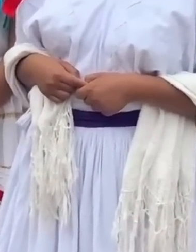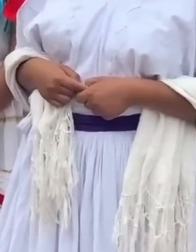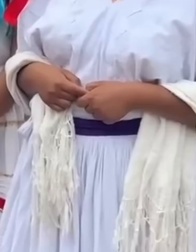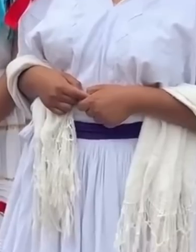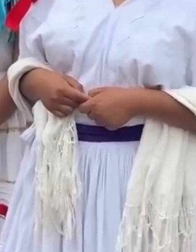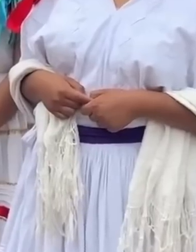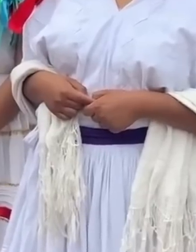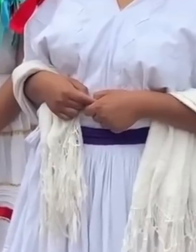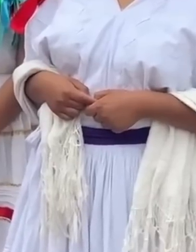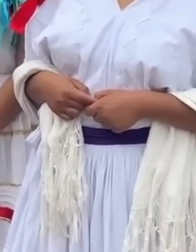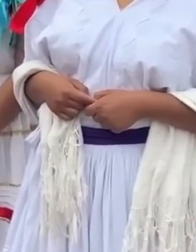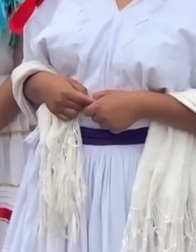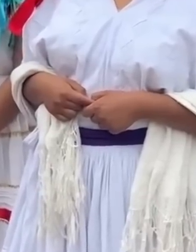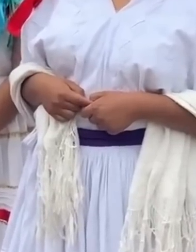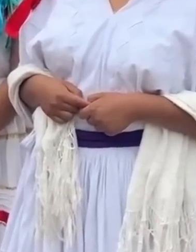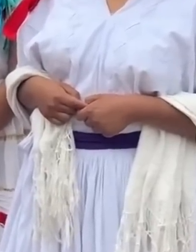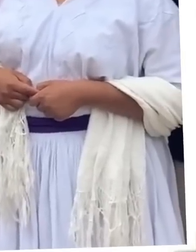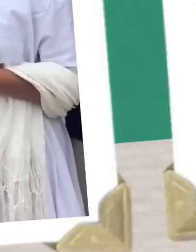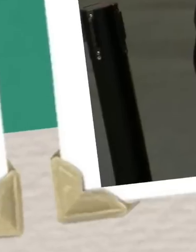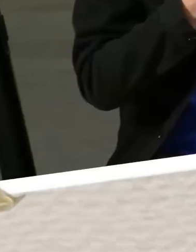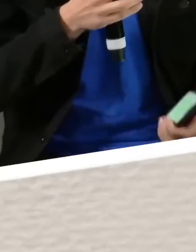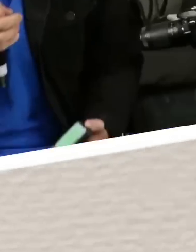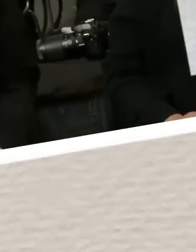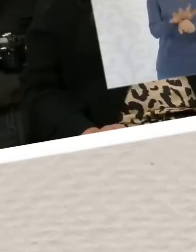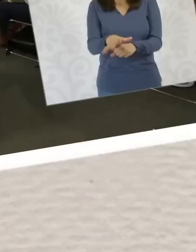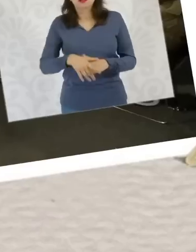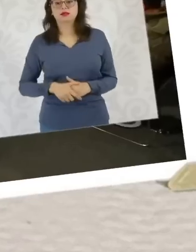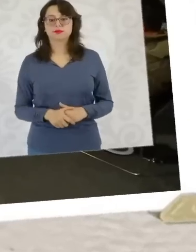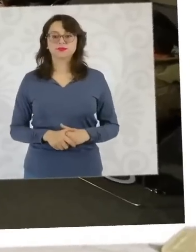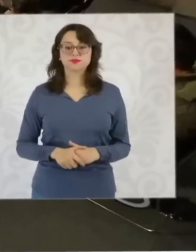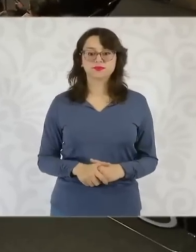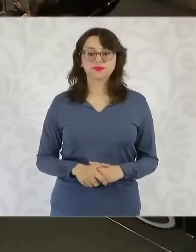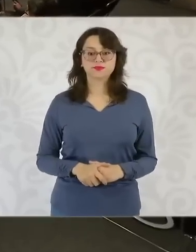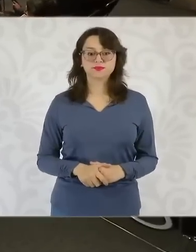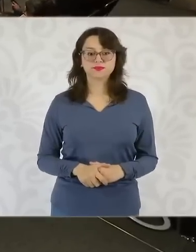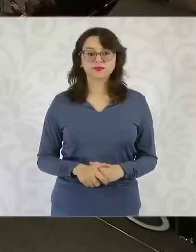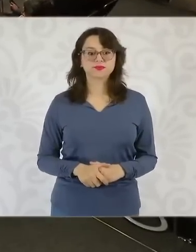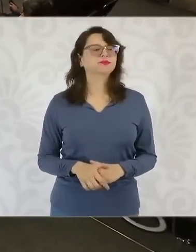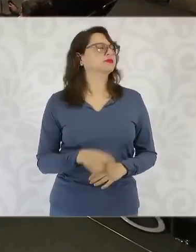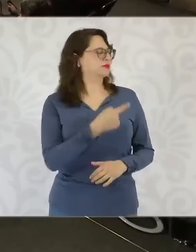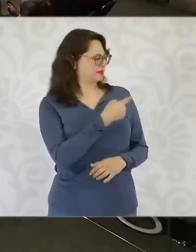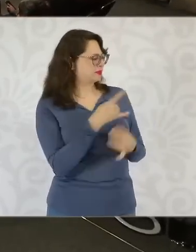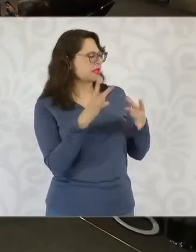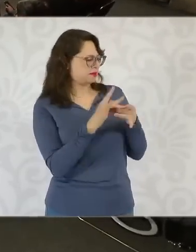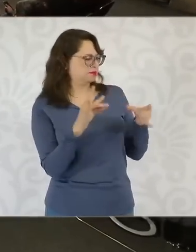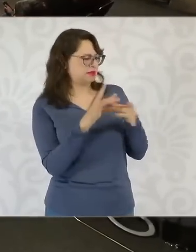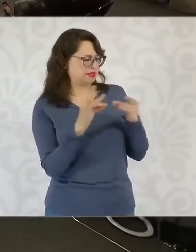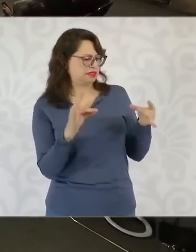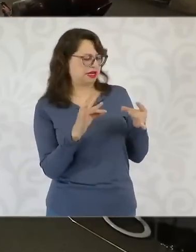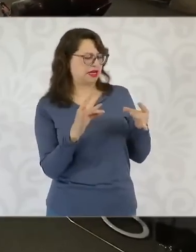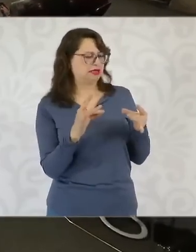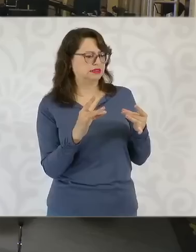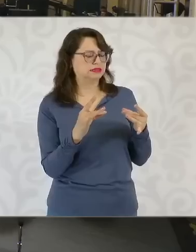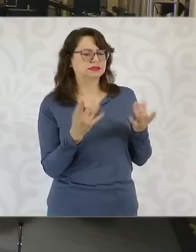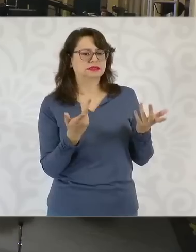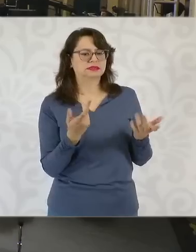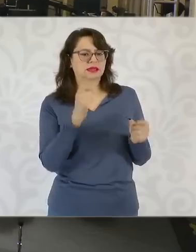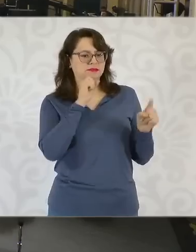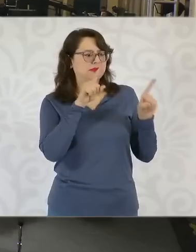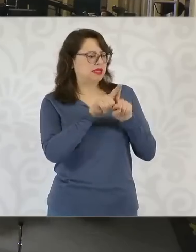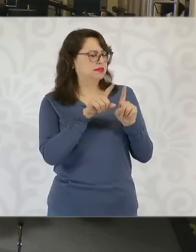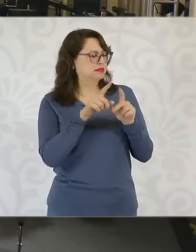nada Por qué no explicas bien lo de los 20 trenes que se van a adquirir no sé si